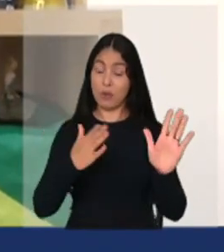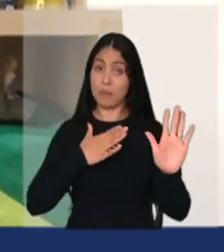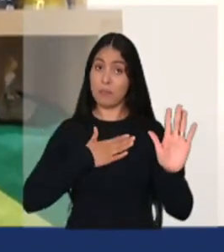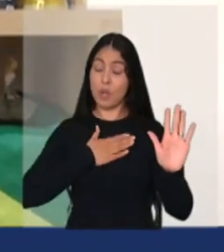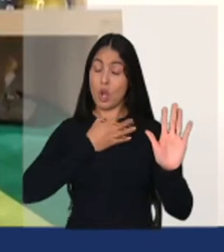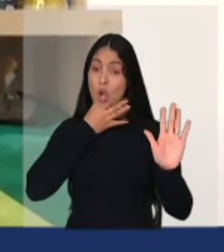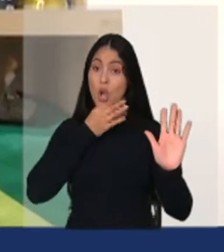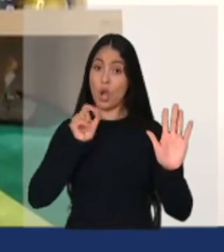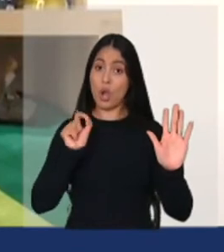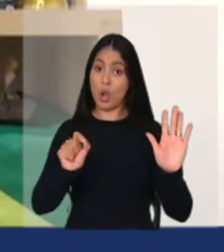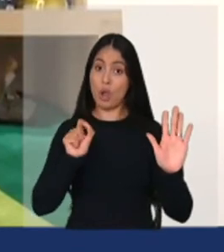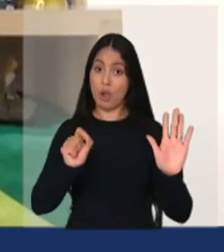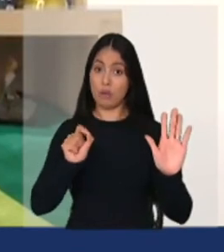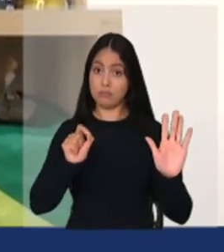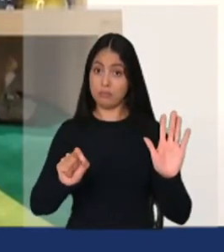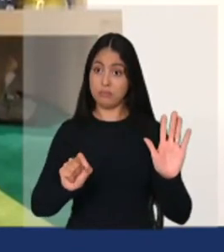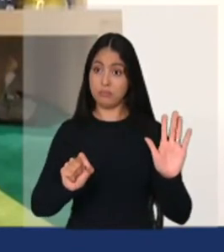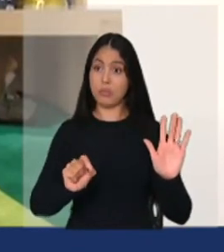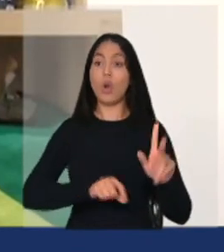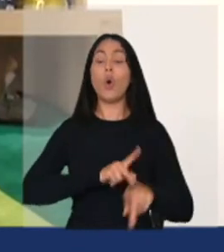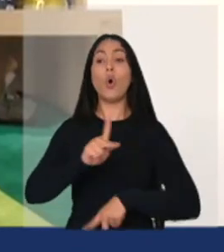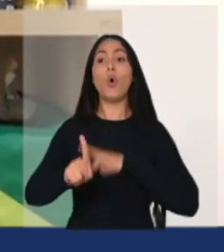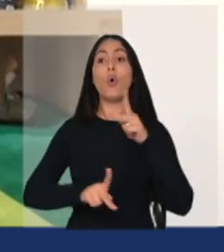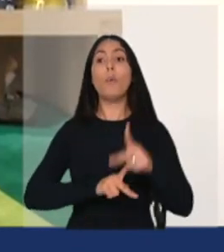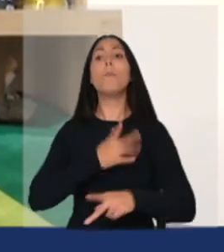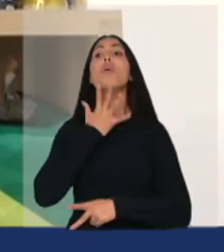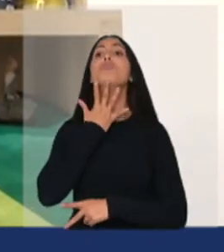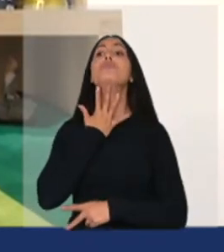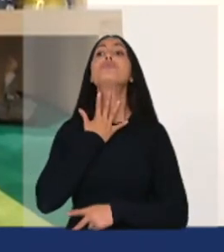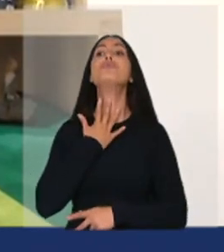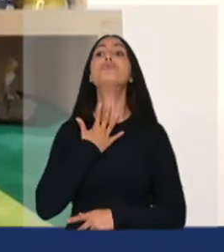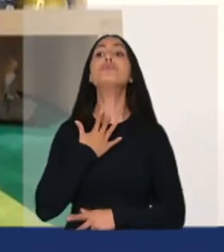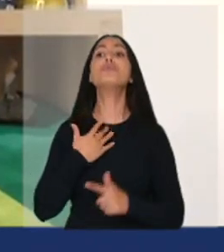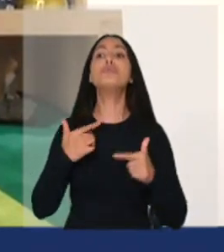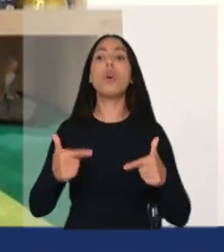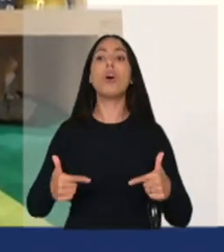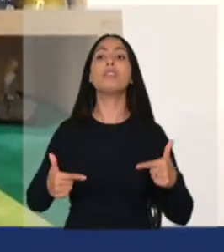DEMOCRACIA. ALIÁS, DEMOCRACIA ATÉ ONDE EU SEI É A VONTADE POPULAR EXPRESSADO PELA